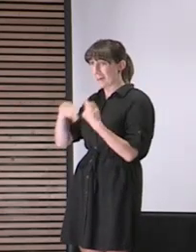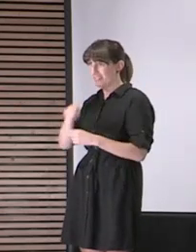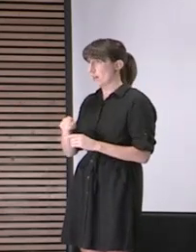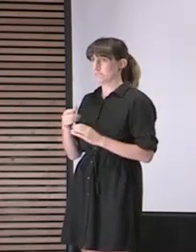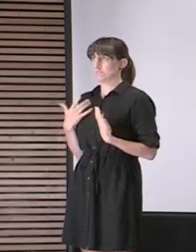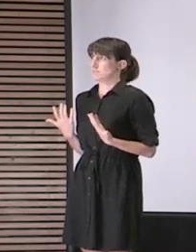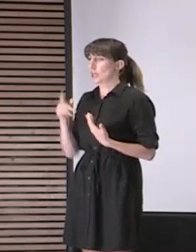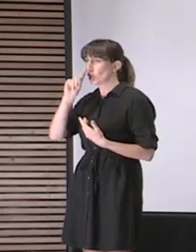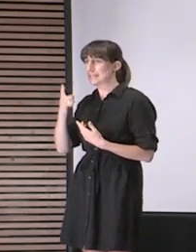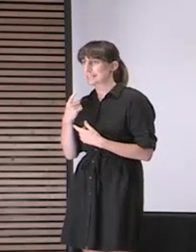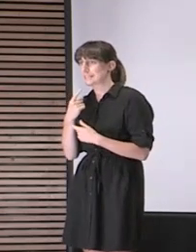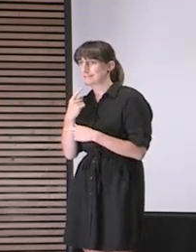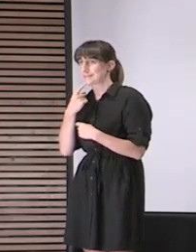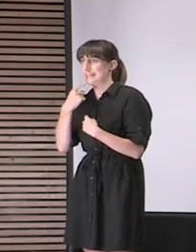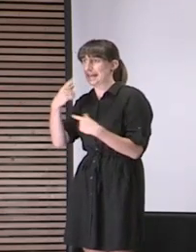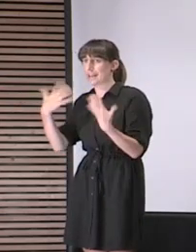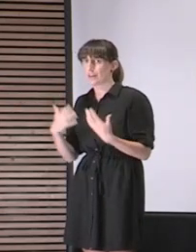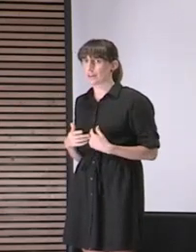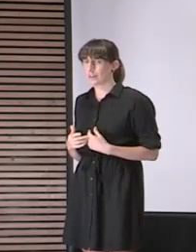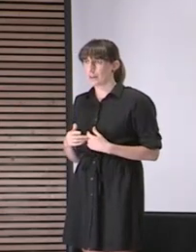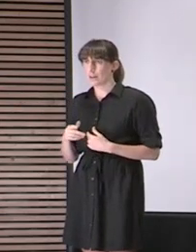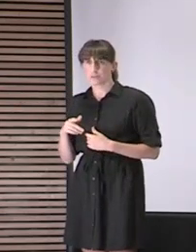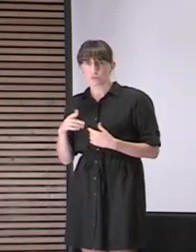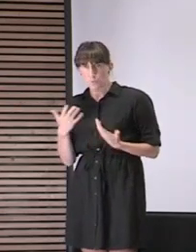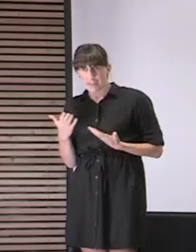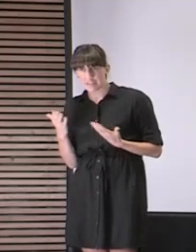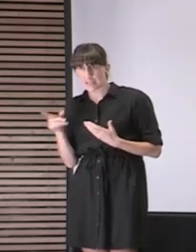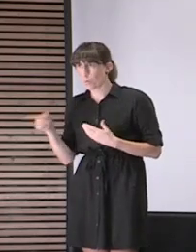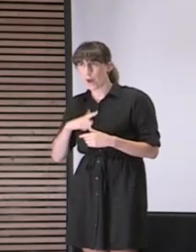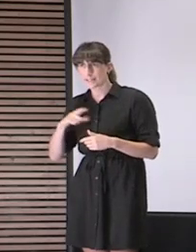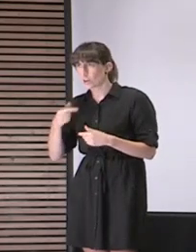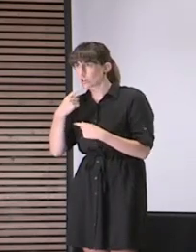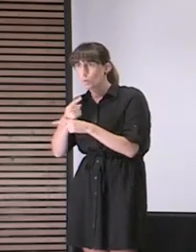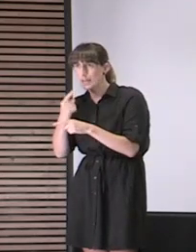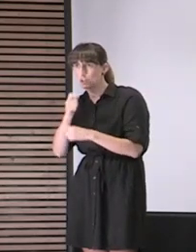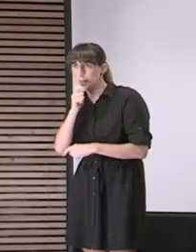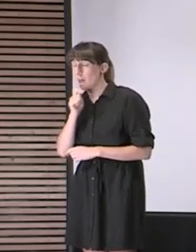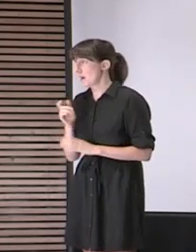comunicado de prensa el viernes sobre la reutilización de las UCI, no pudimos hablar con él